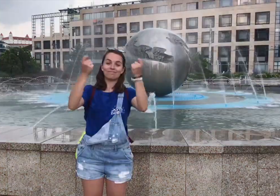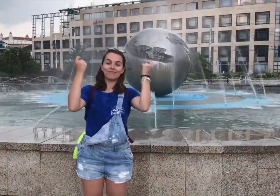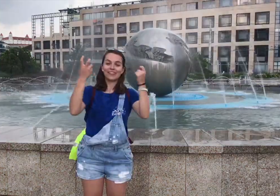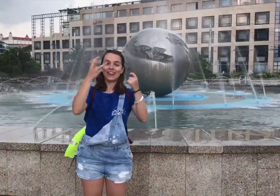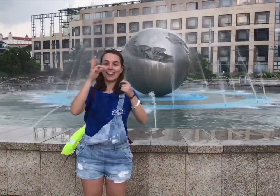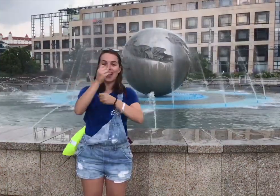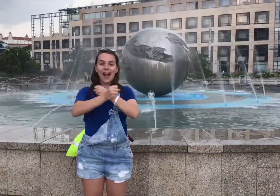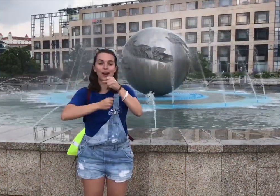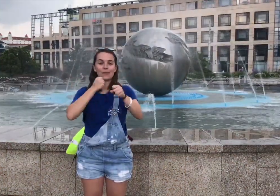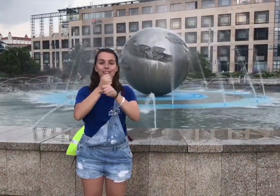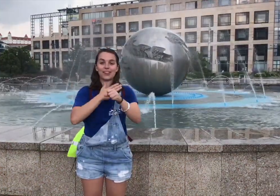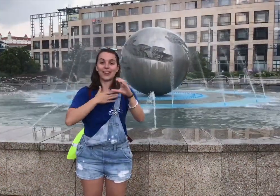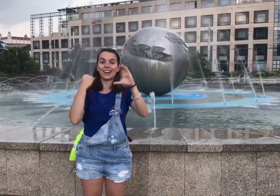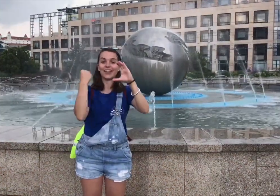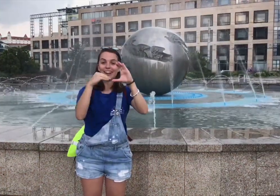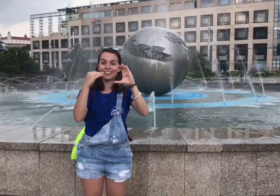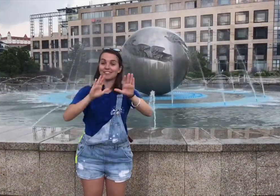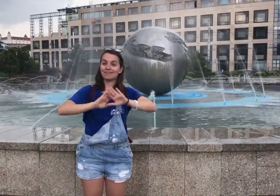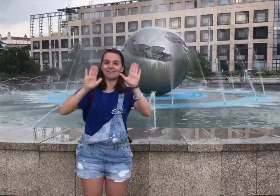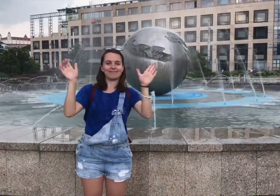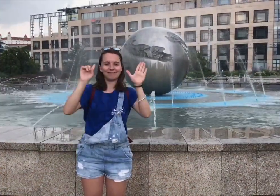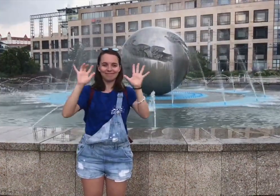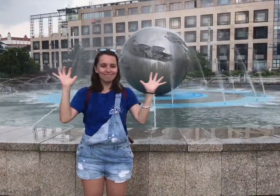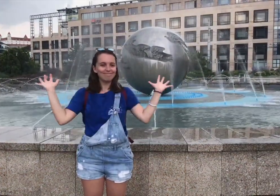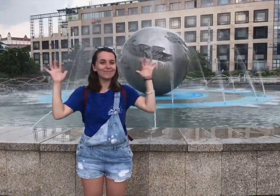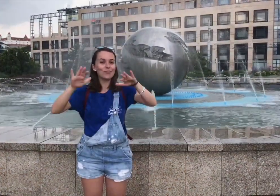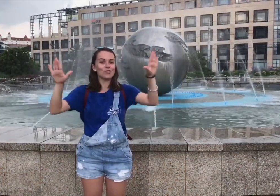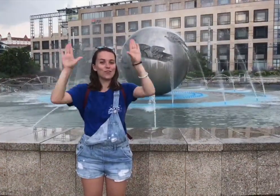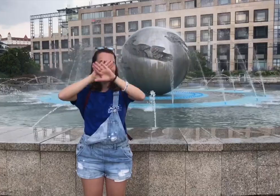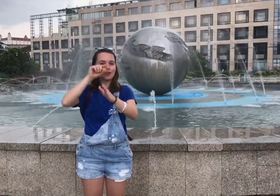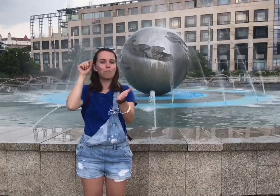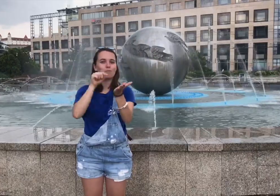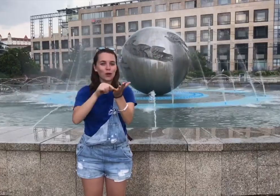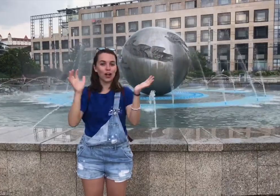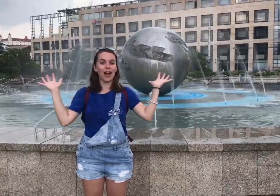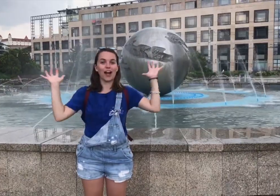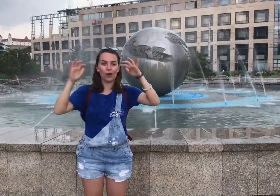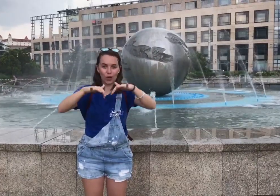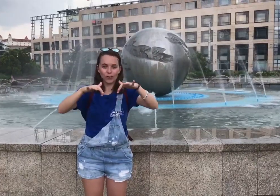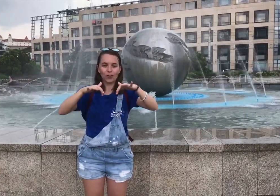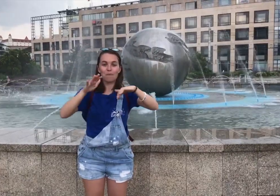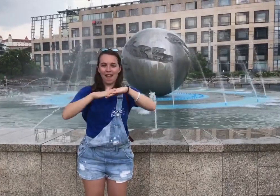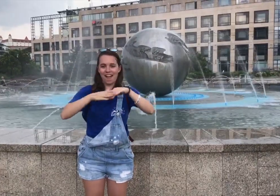¿Únicamente organizaremos el 30º Aniversario? No, también facilitaremos un punto de encuentro nocturno,